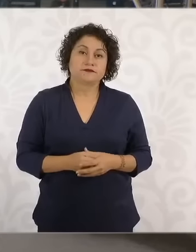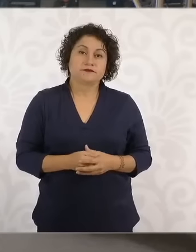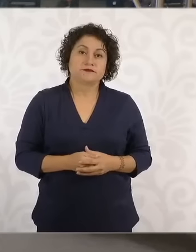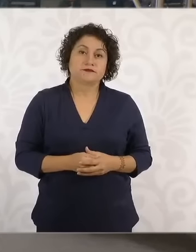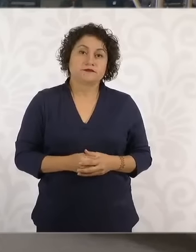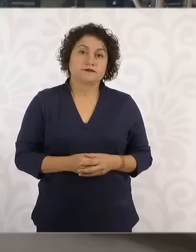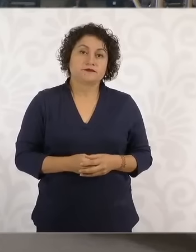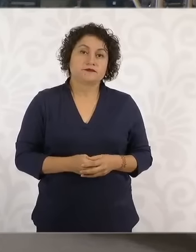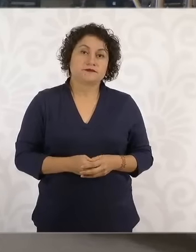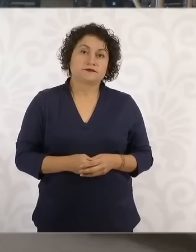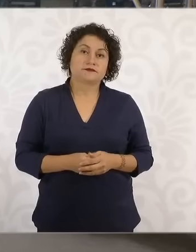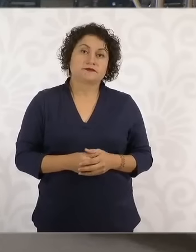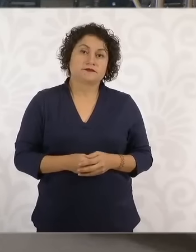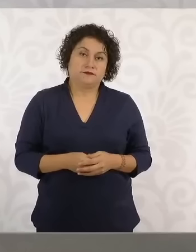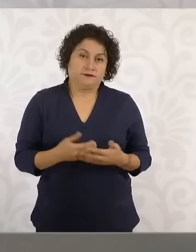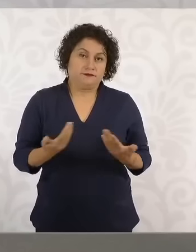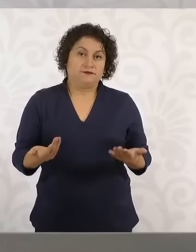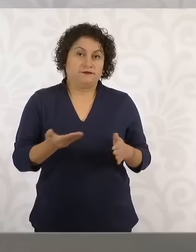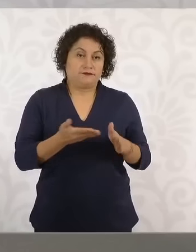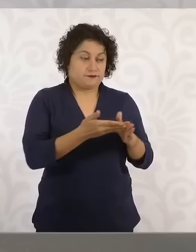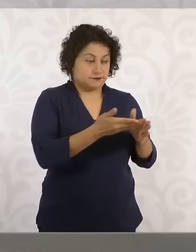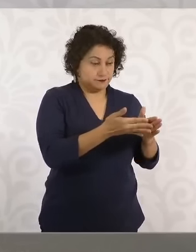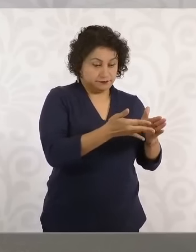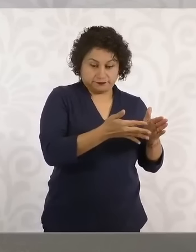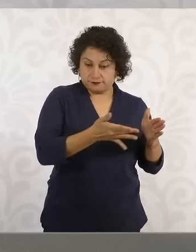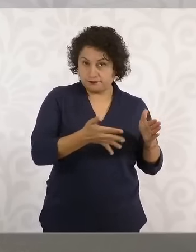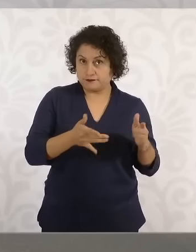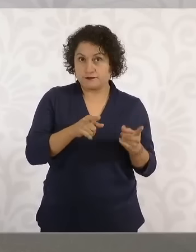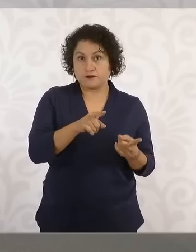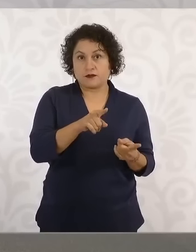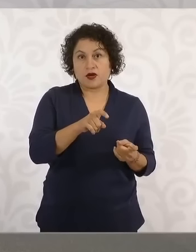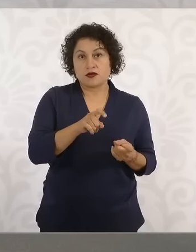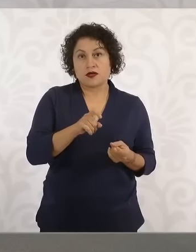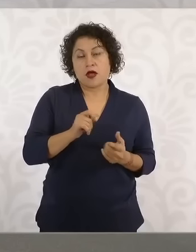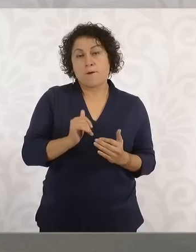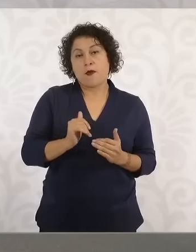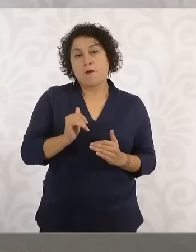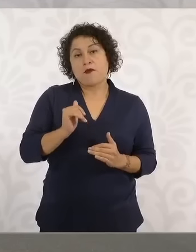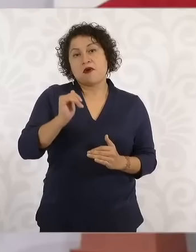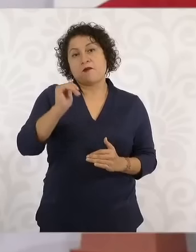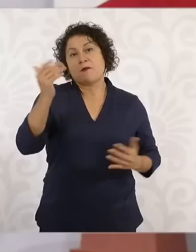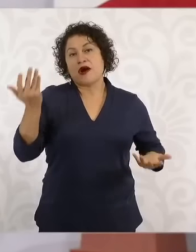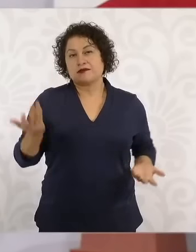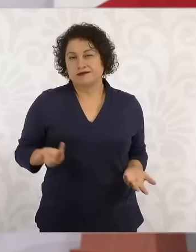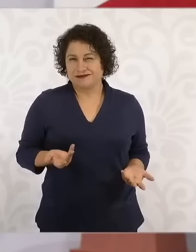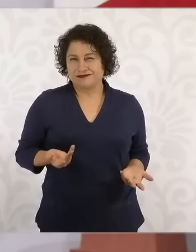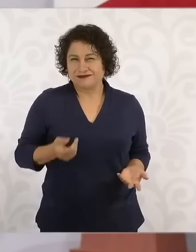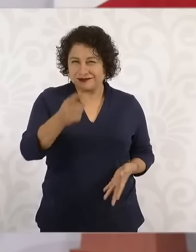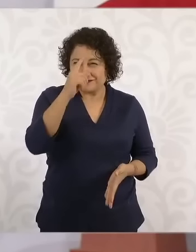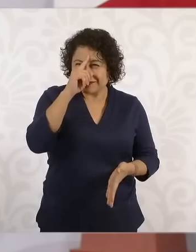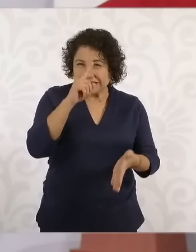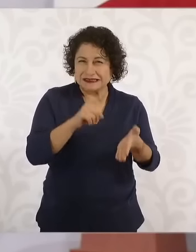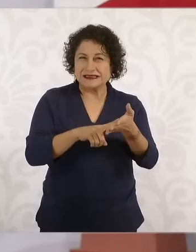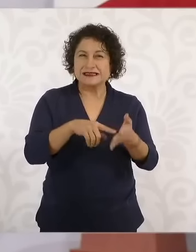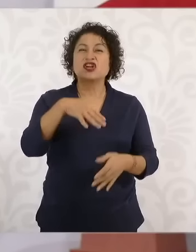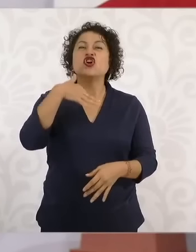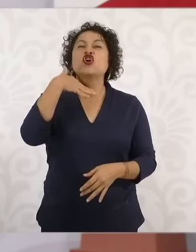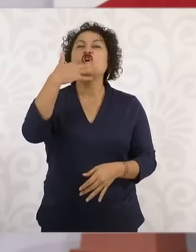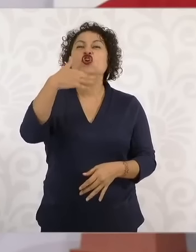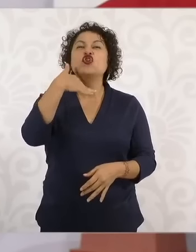cómo aumenta la recaudación. ¿Ustedes creen que si hubiera corrupción se recaudaría más?